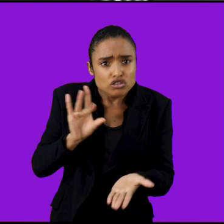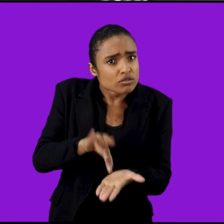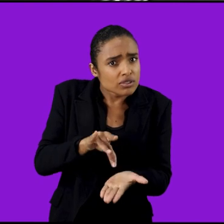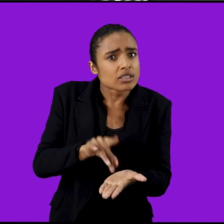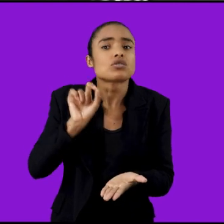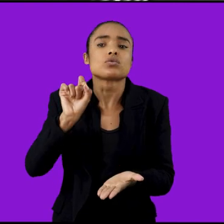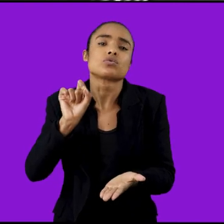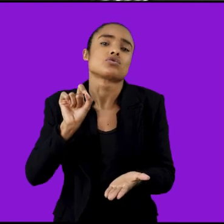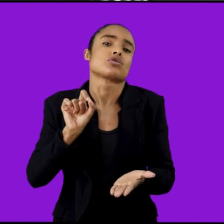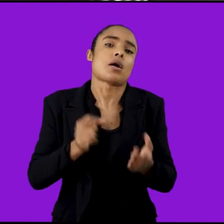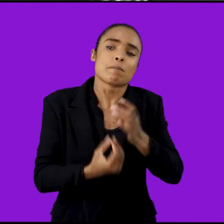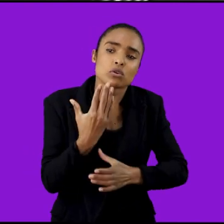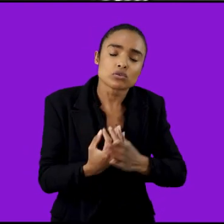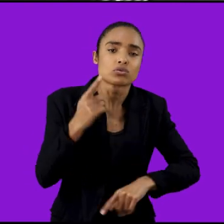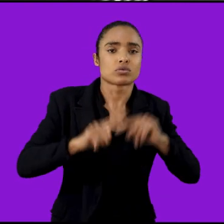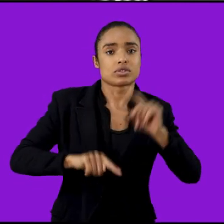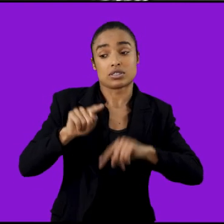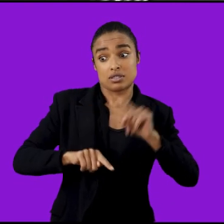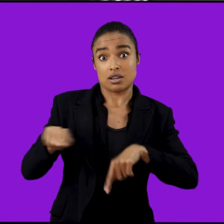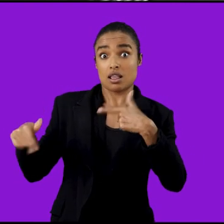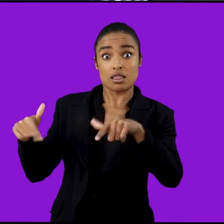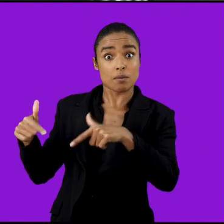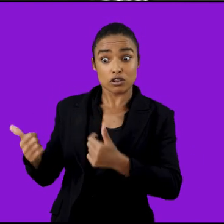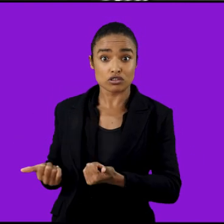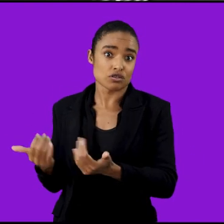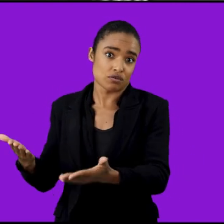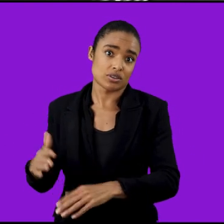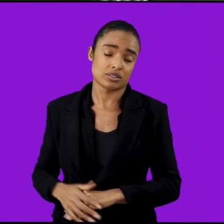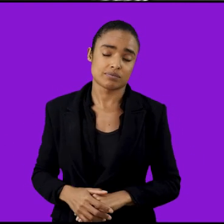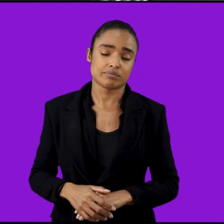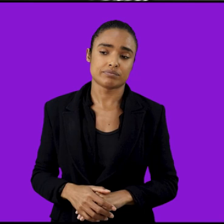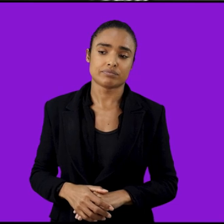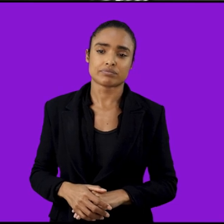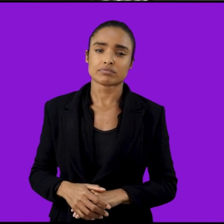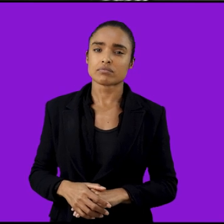você produz para aquilo que você se propõe a fazer… E a outra coisa que a gente né